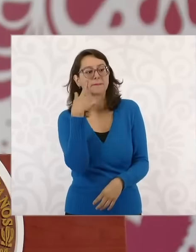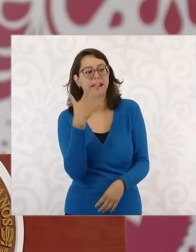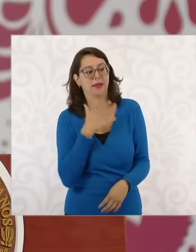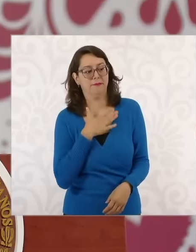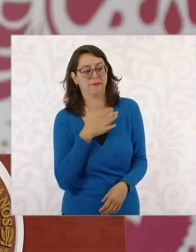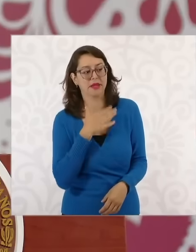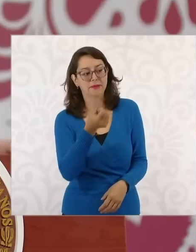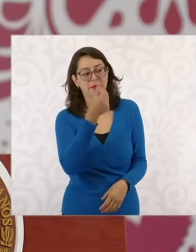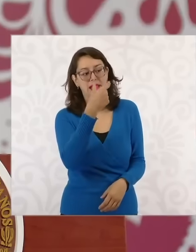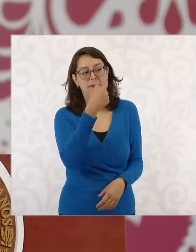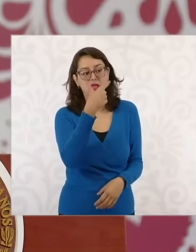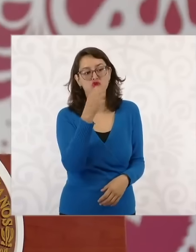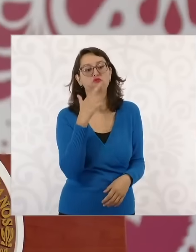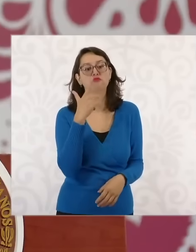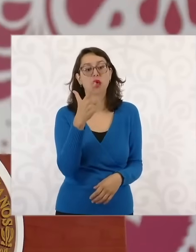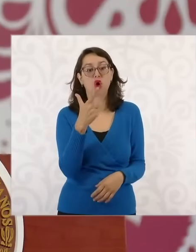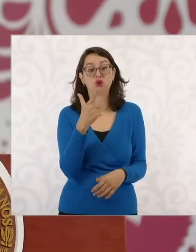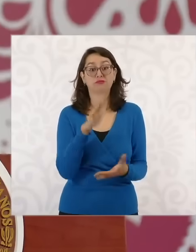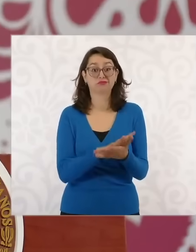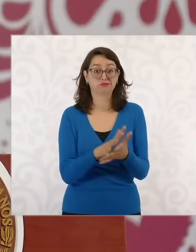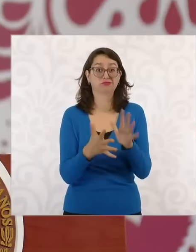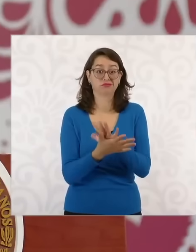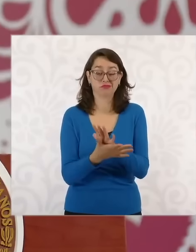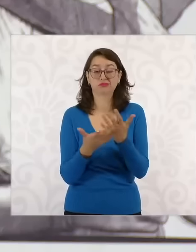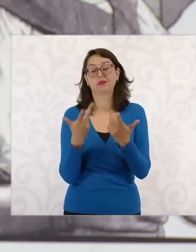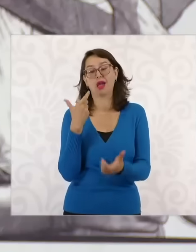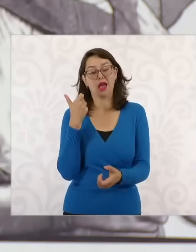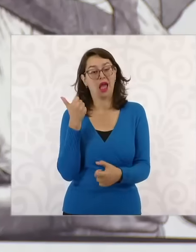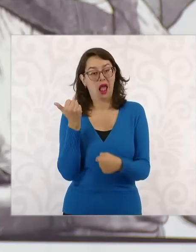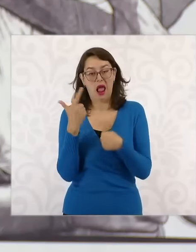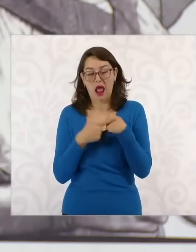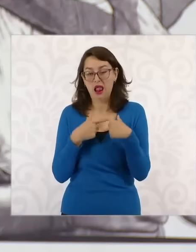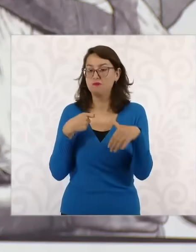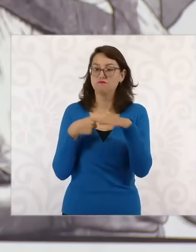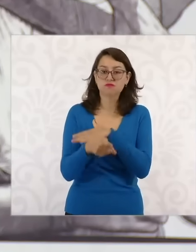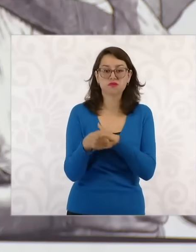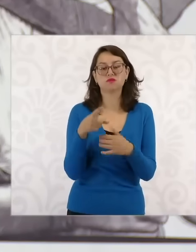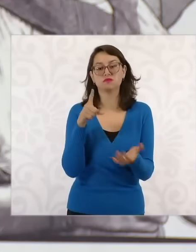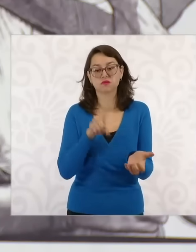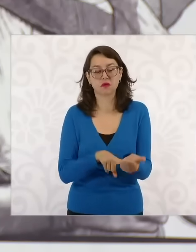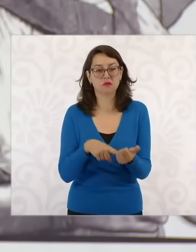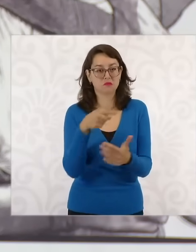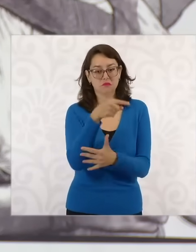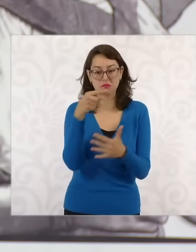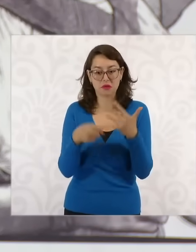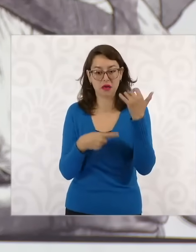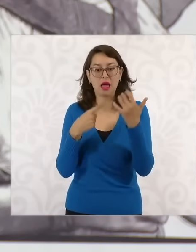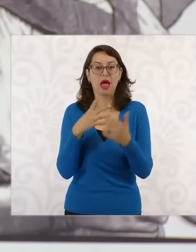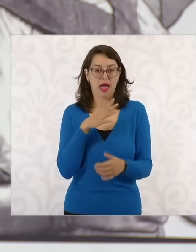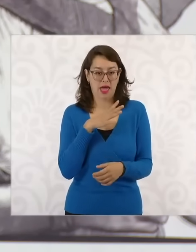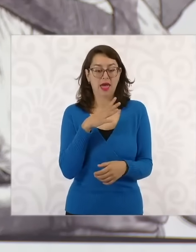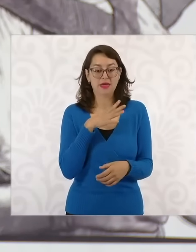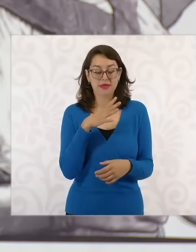veces incluso con colusión con algún servidor público en el sistema de salud y se pedía ese